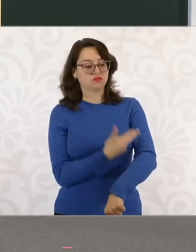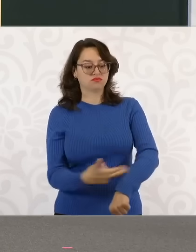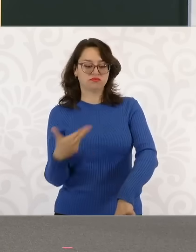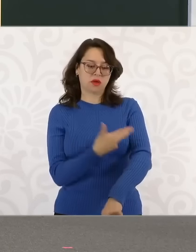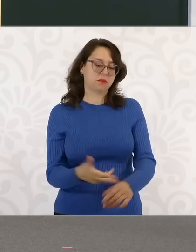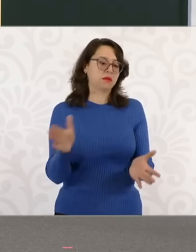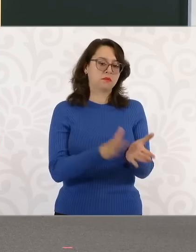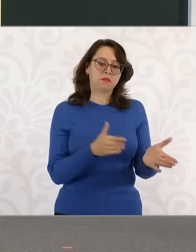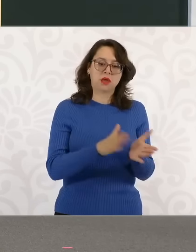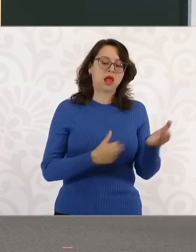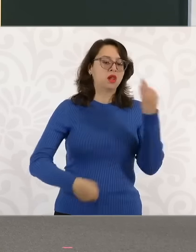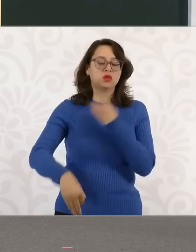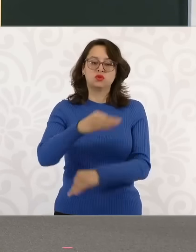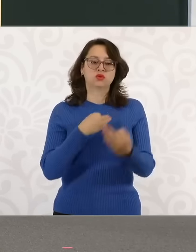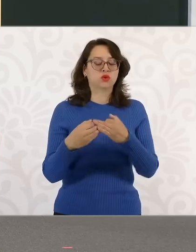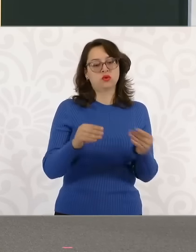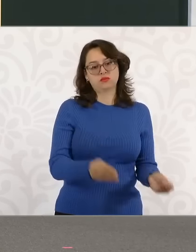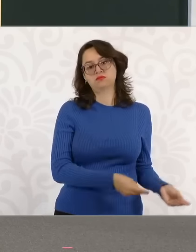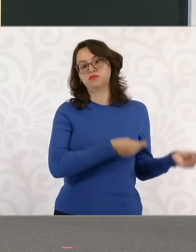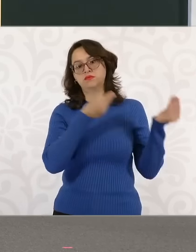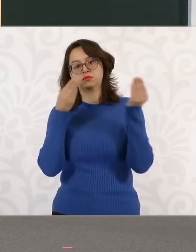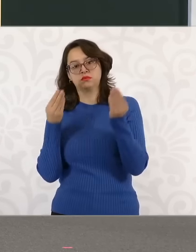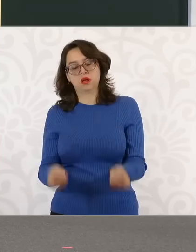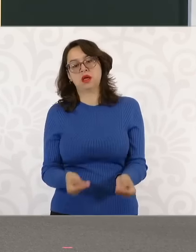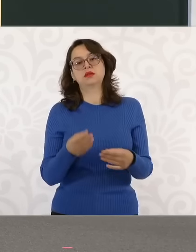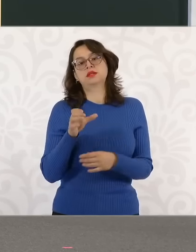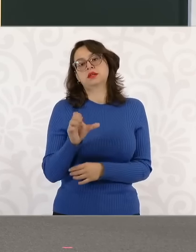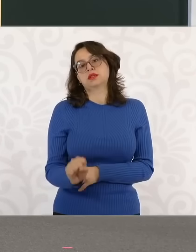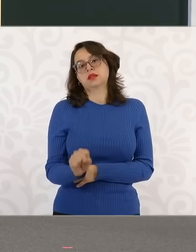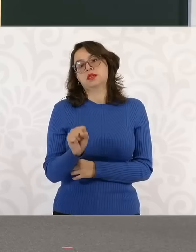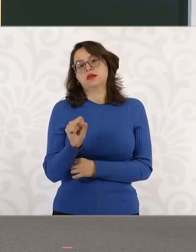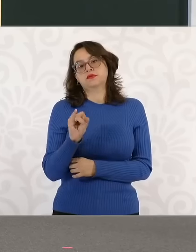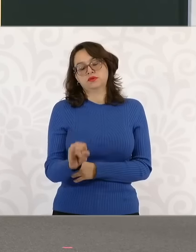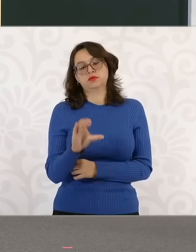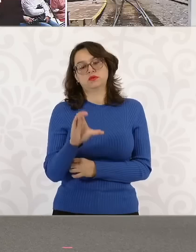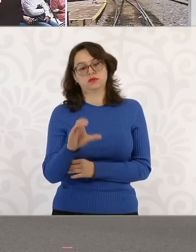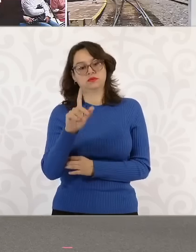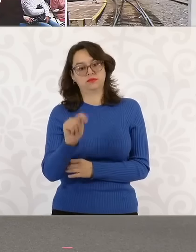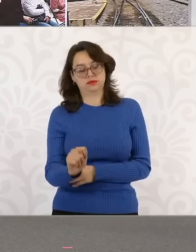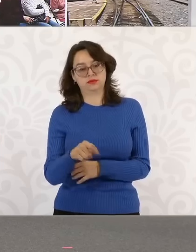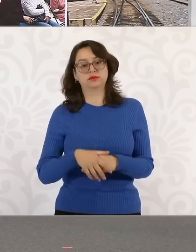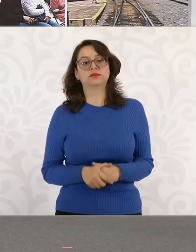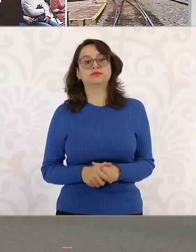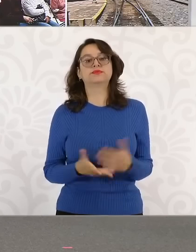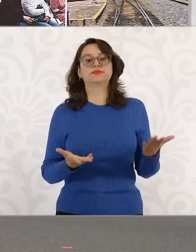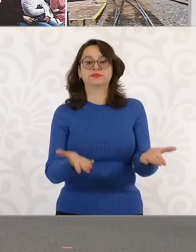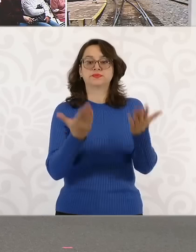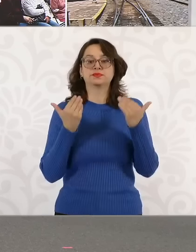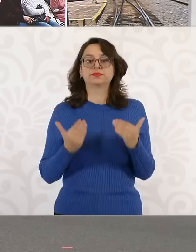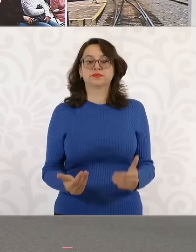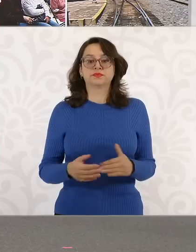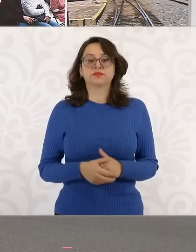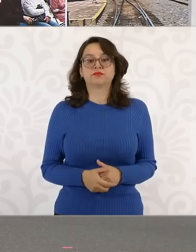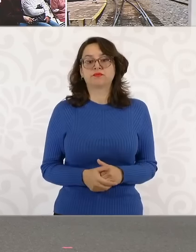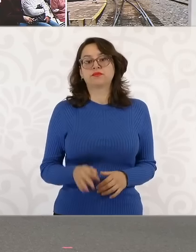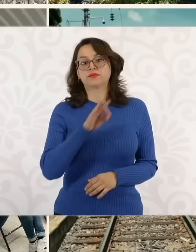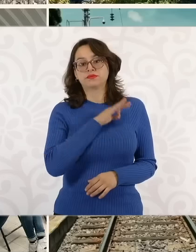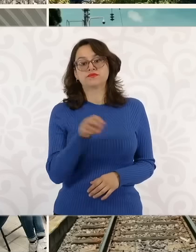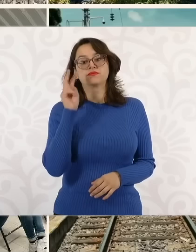de vía. En total 1607 predios liberados. Adelante, ya vamos a concluir. Estos trabajo realizado por